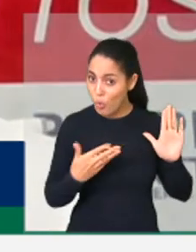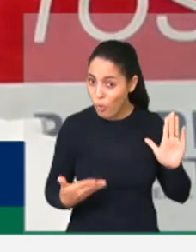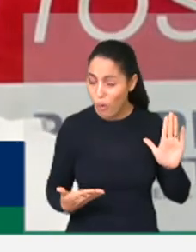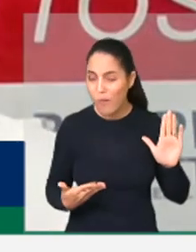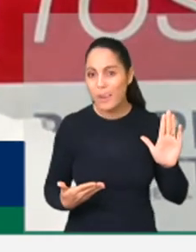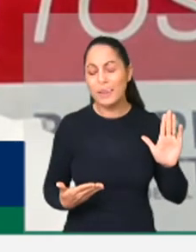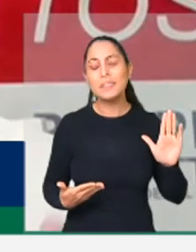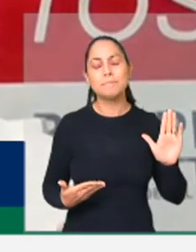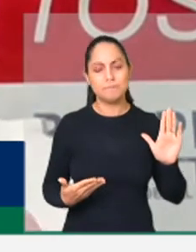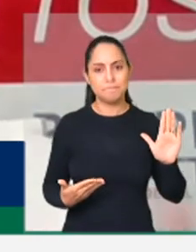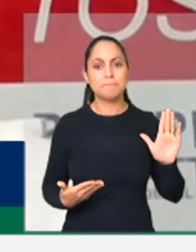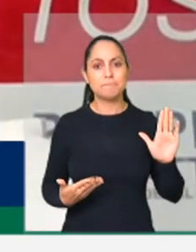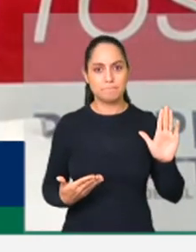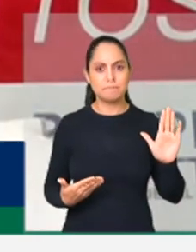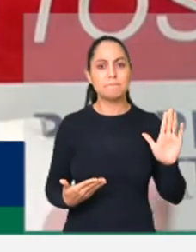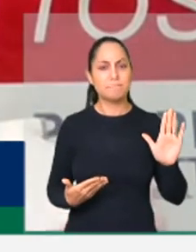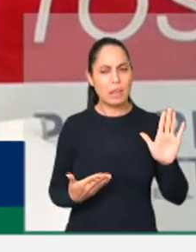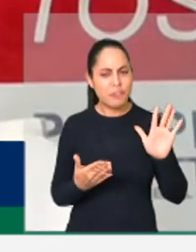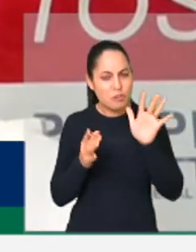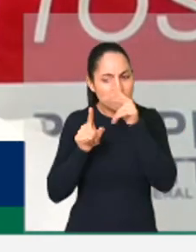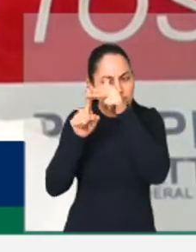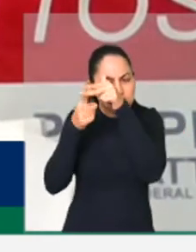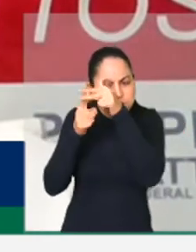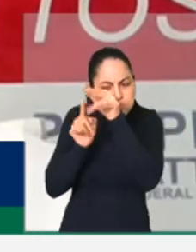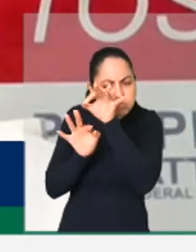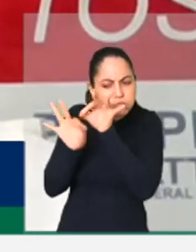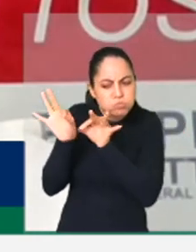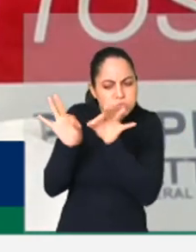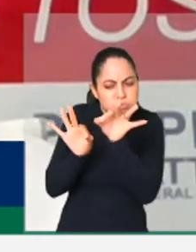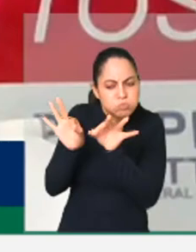DÍVIDA NO SENTIDO DE FACILITAR O PAGAMENTO COM REBATE, COM DESCONTO, COM PRAZO, COM TEMPO PARA PAGAR.